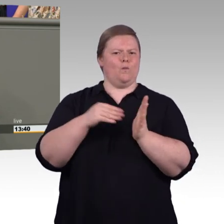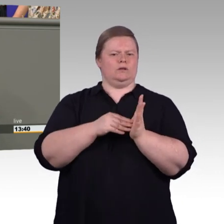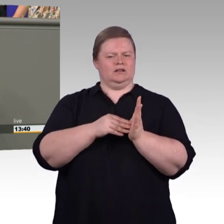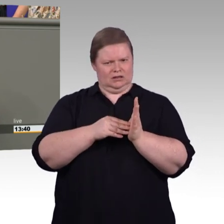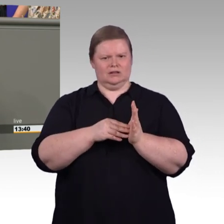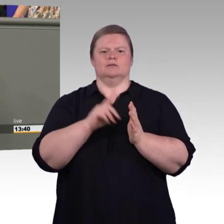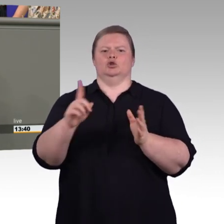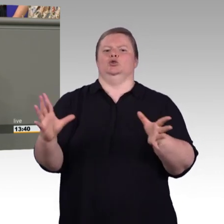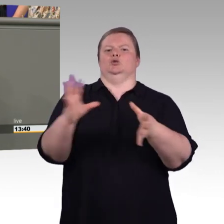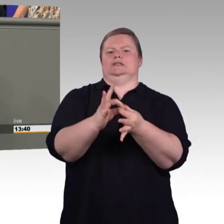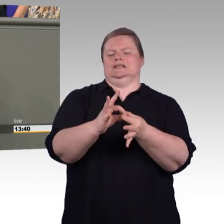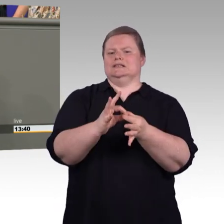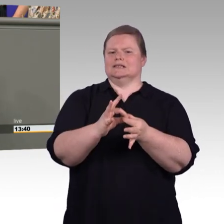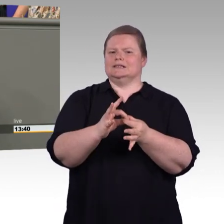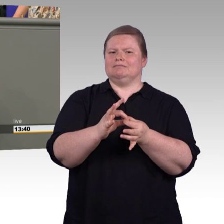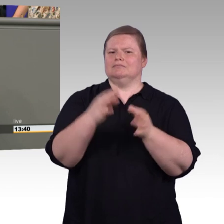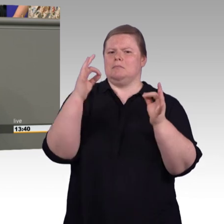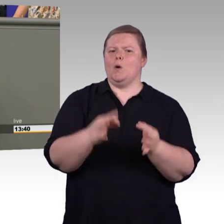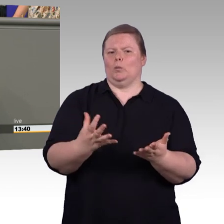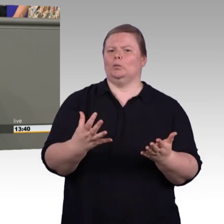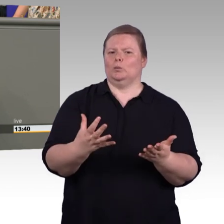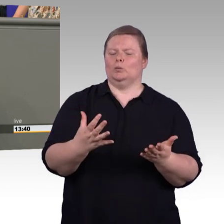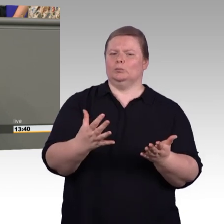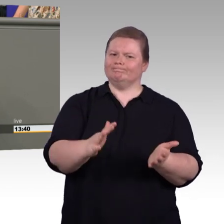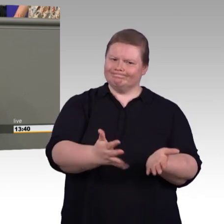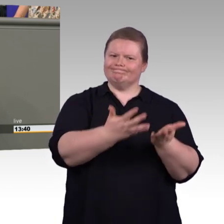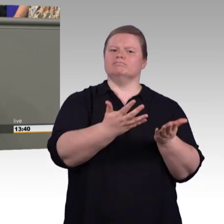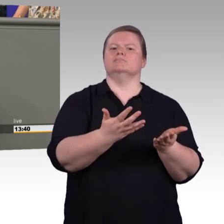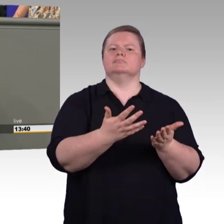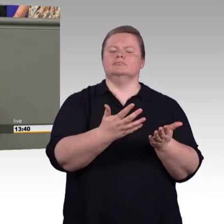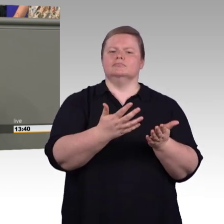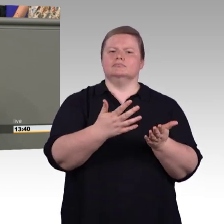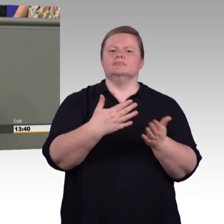Und da trete ich jedem entgegen, der das juristisch bewusst